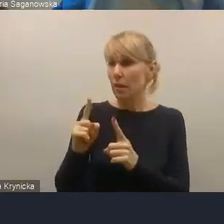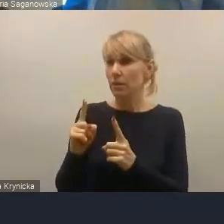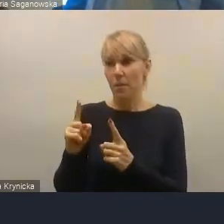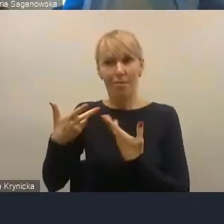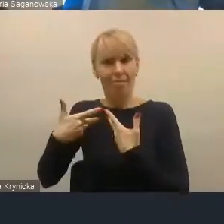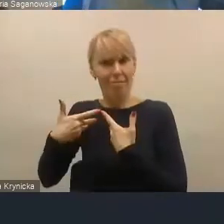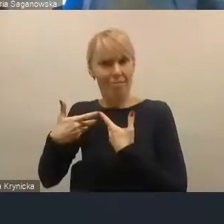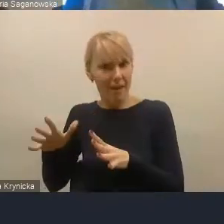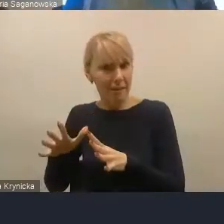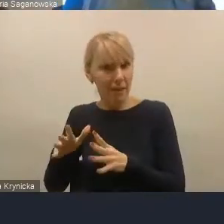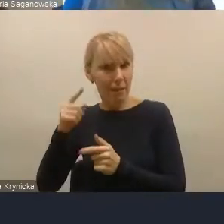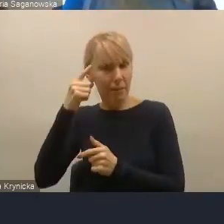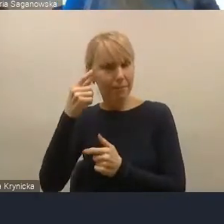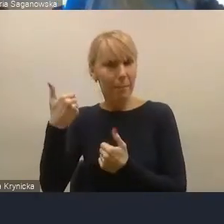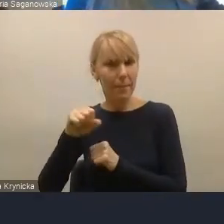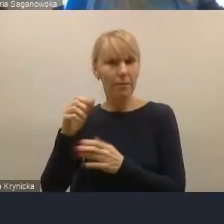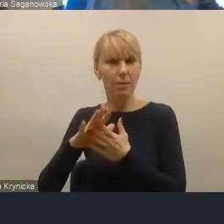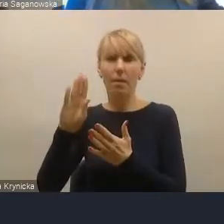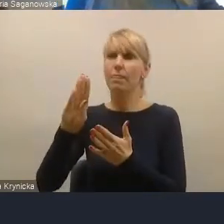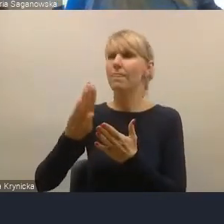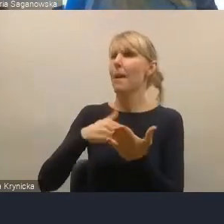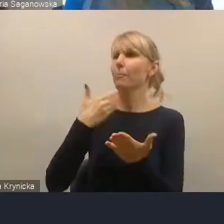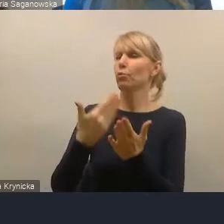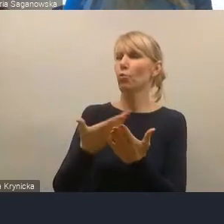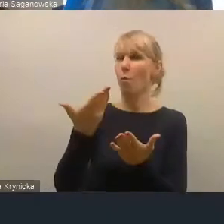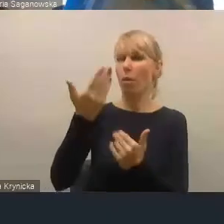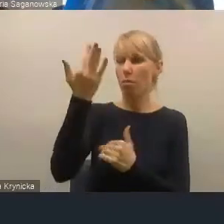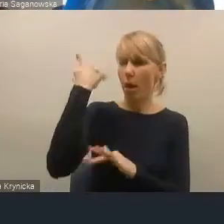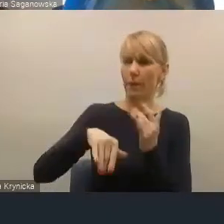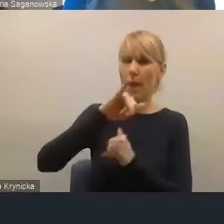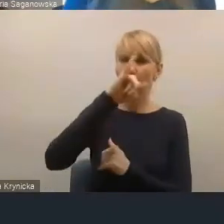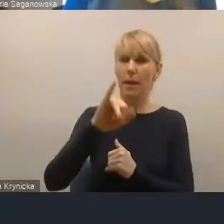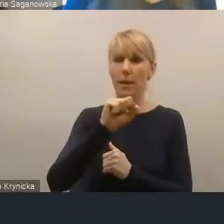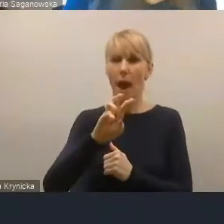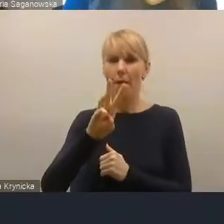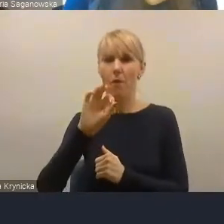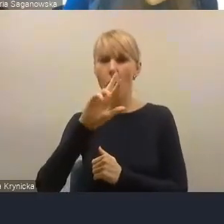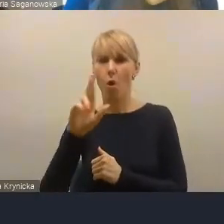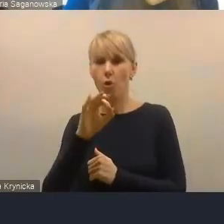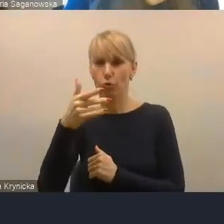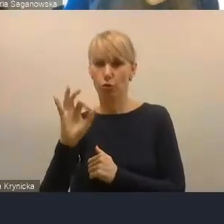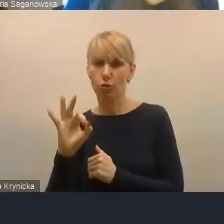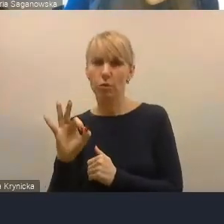Chcę przypomnieć Jaworzno w miejskim obszarze funkcjonalnym